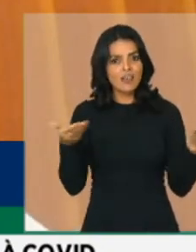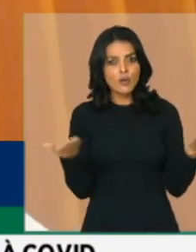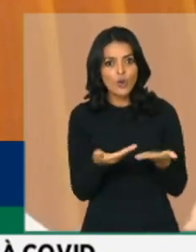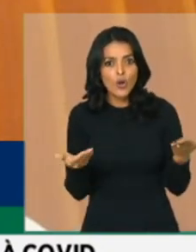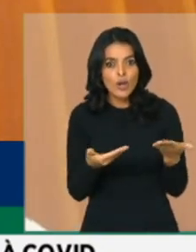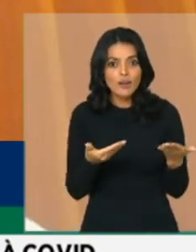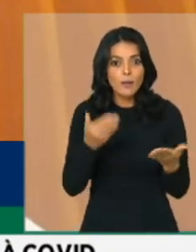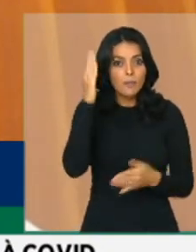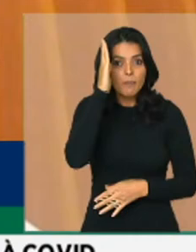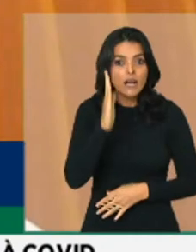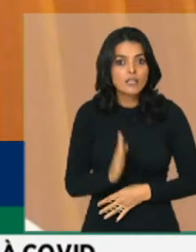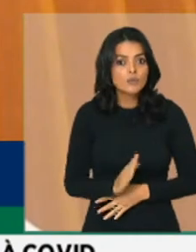MILHÕES DE DOSES ESTA VACINA ESTÁ SENDO UTILIZADA EM MAIS